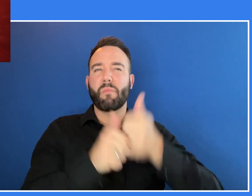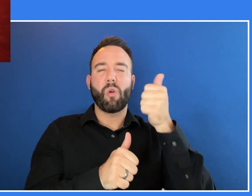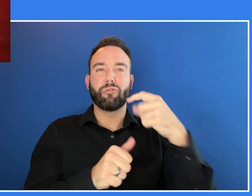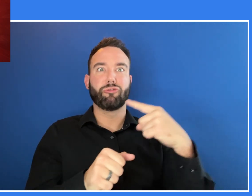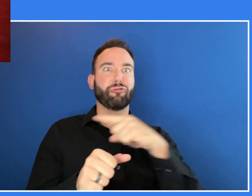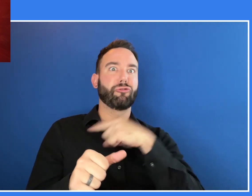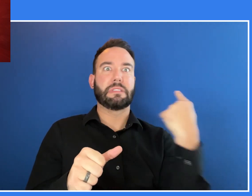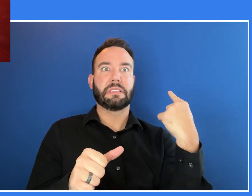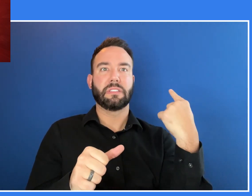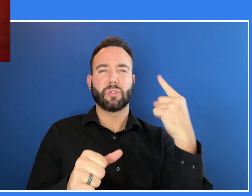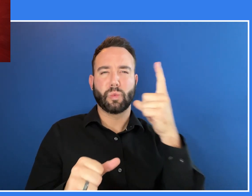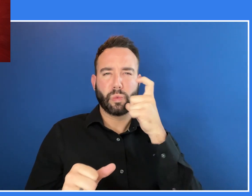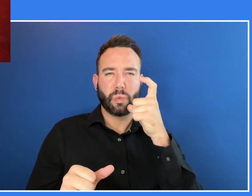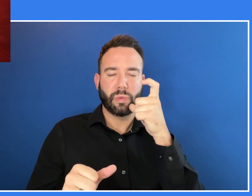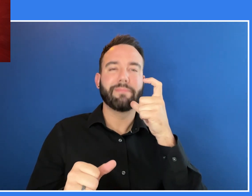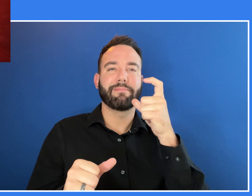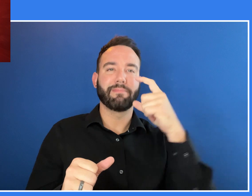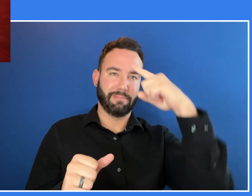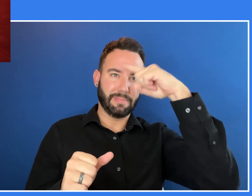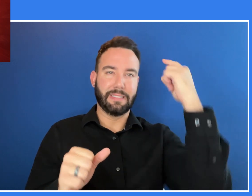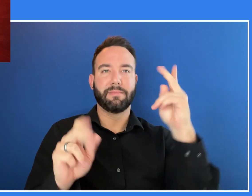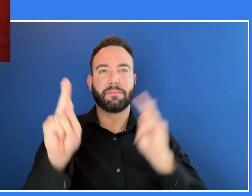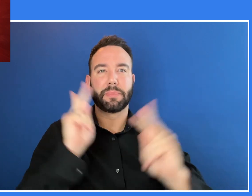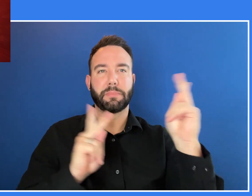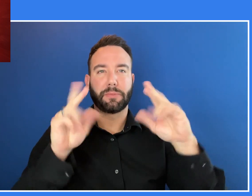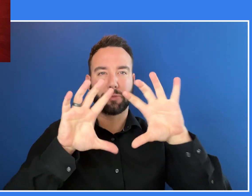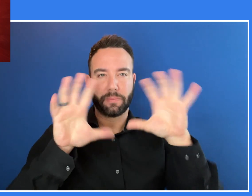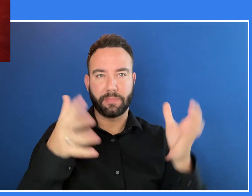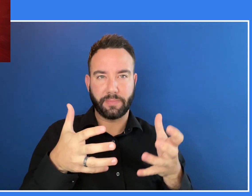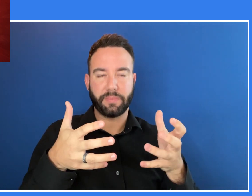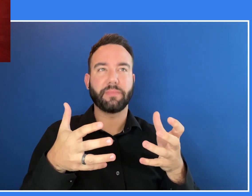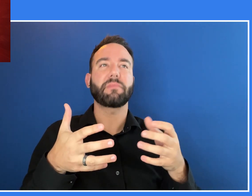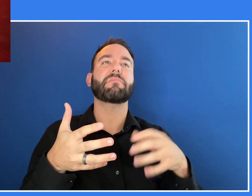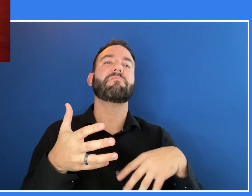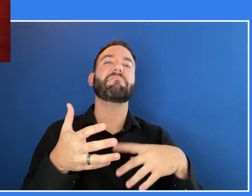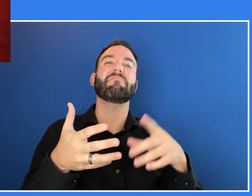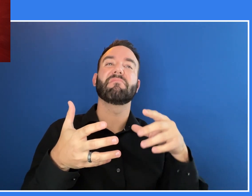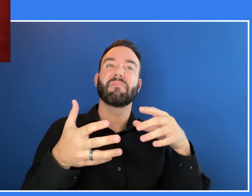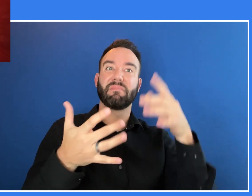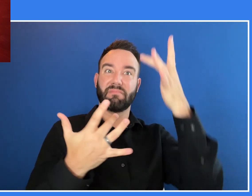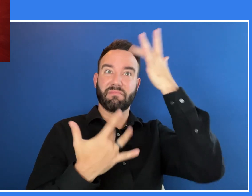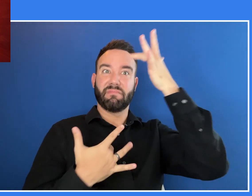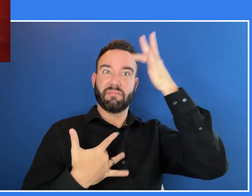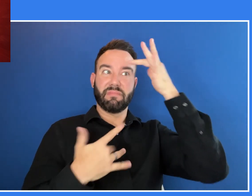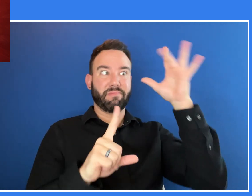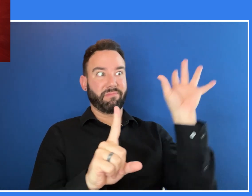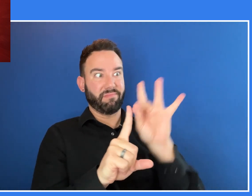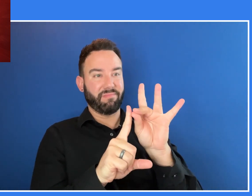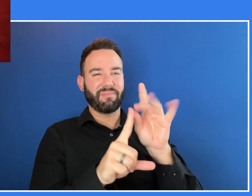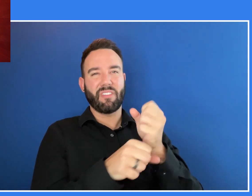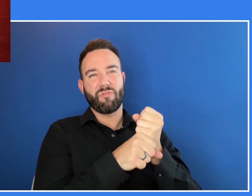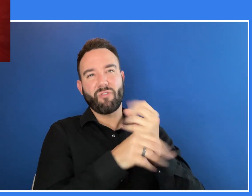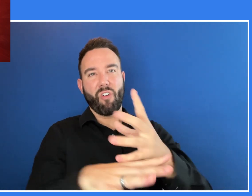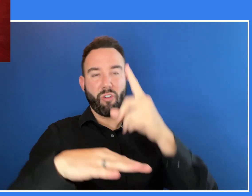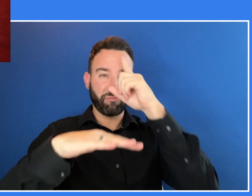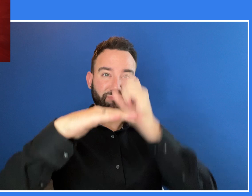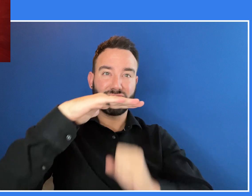y que se pongan duros y pegajosos. Estos glóbulos se aglomeran, lo cual bloquea el flujo sanguíneo